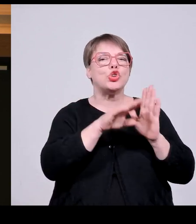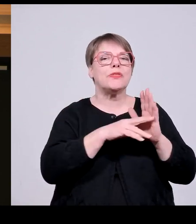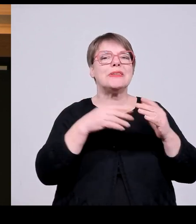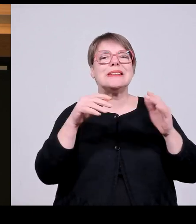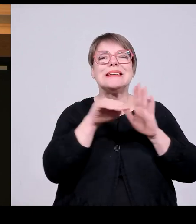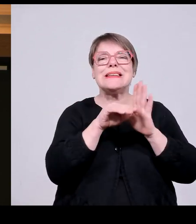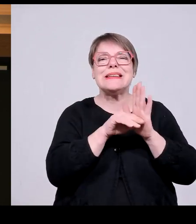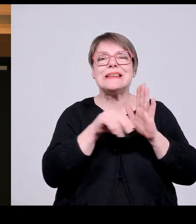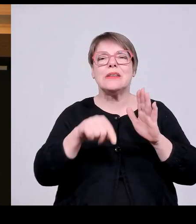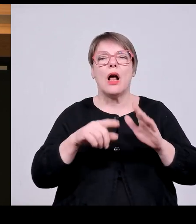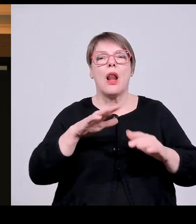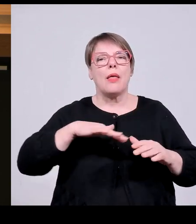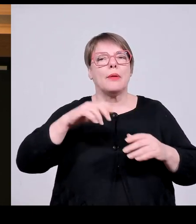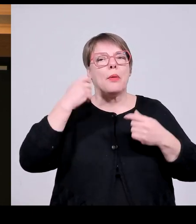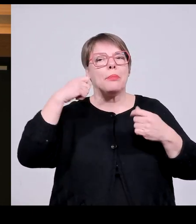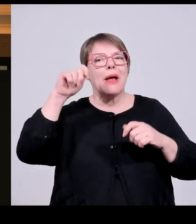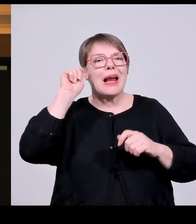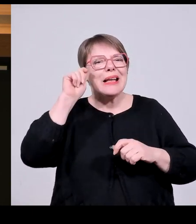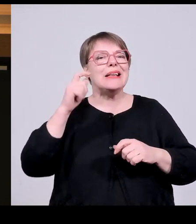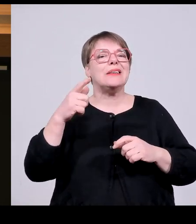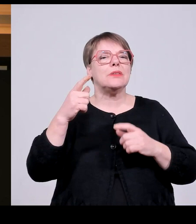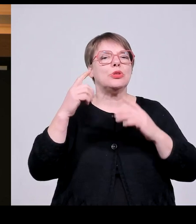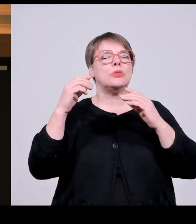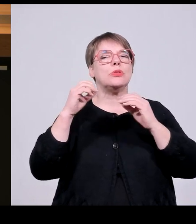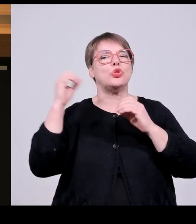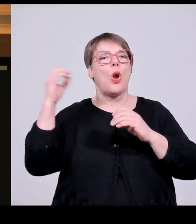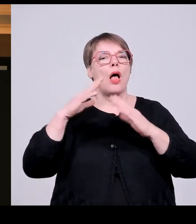Deswegen ist Ihr Antrag leider zu kurz gedacht, denn